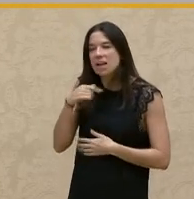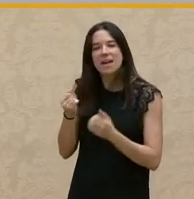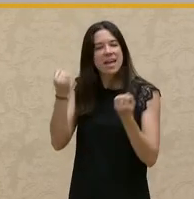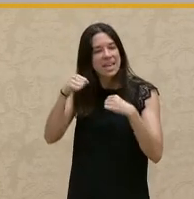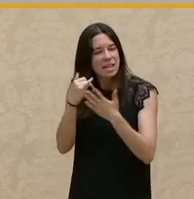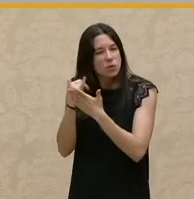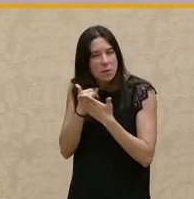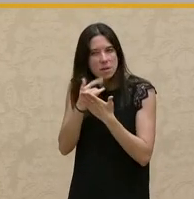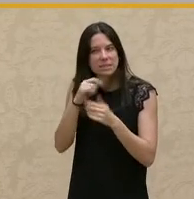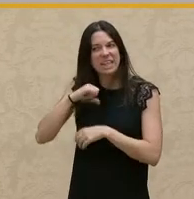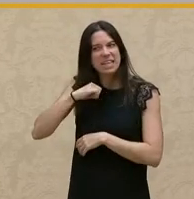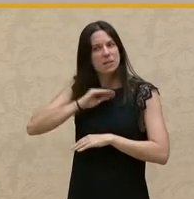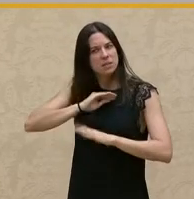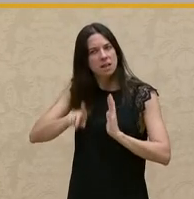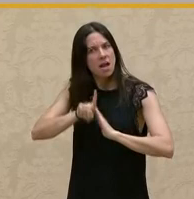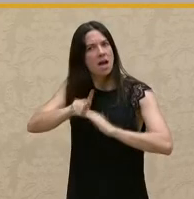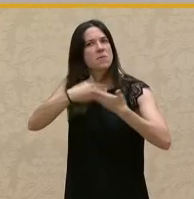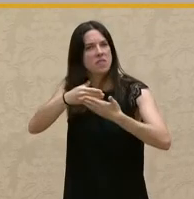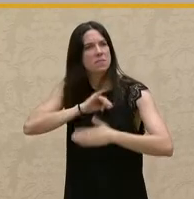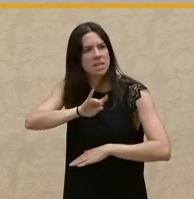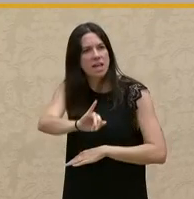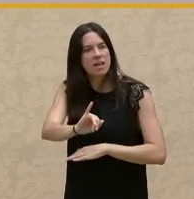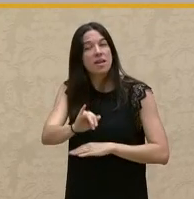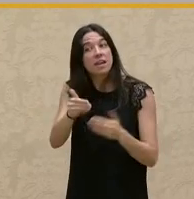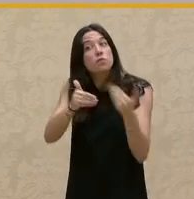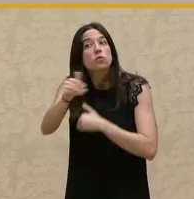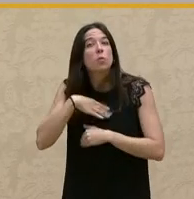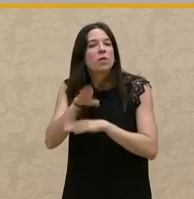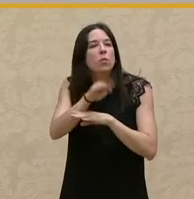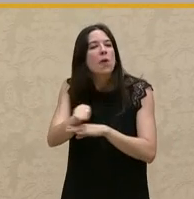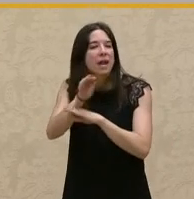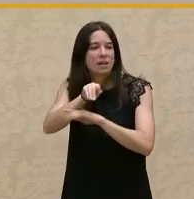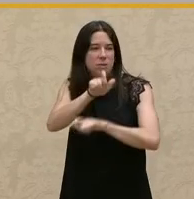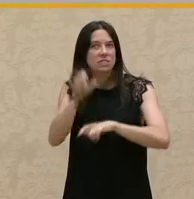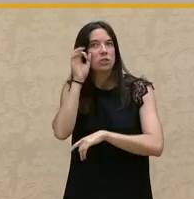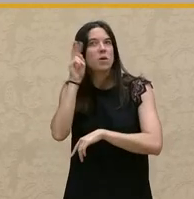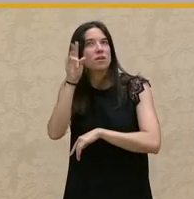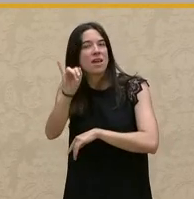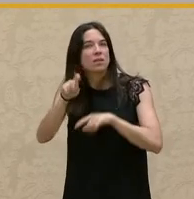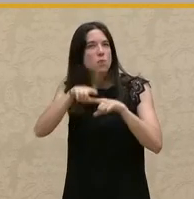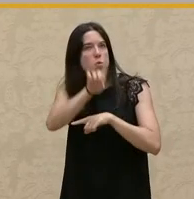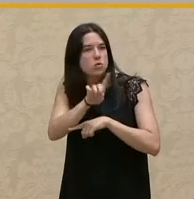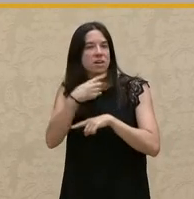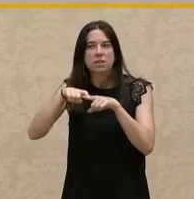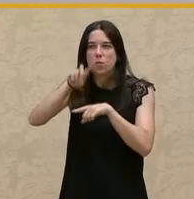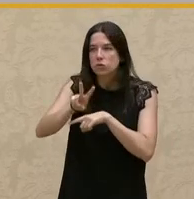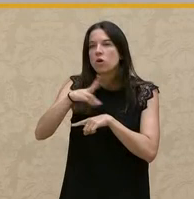avanzados que pueden curar a las personas con síndrome de Usher tipo 1 y tipo 2. Así que,